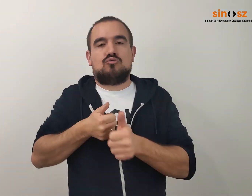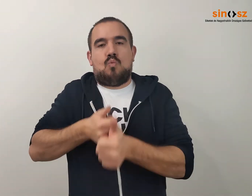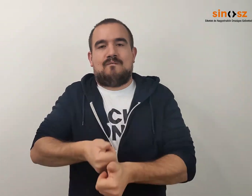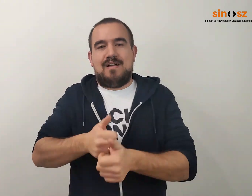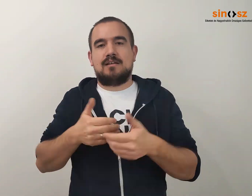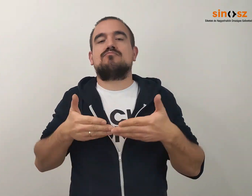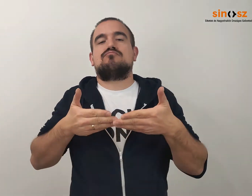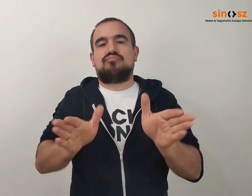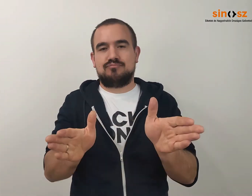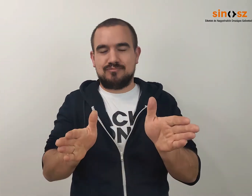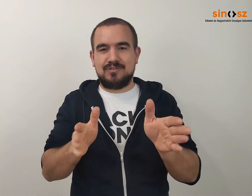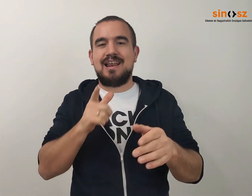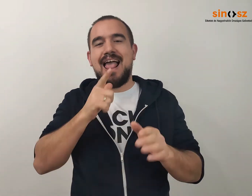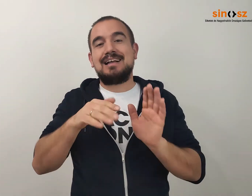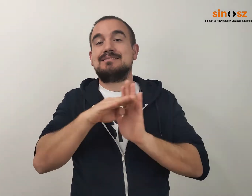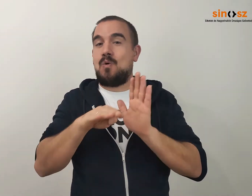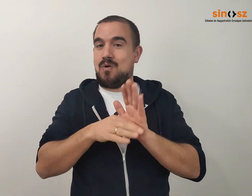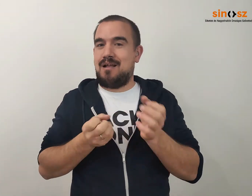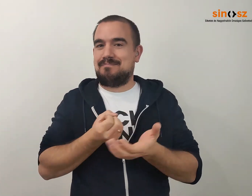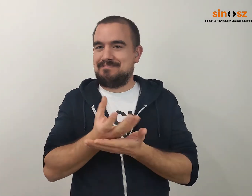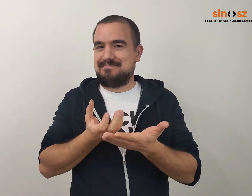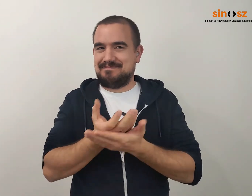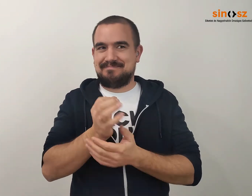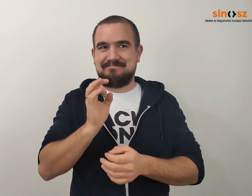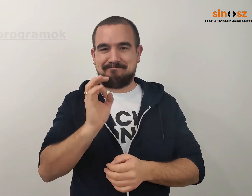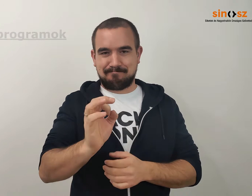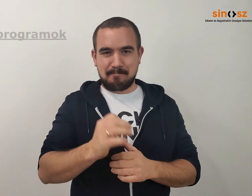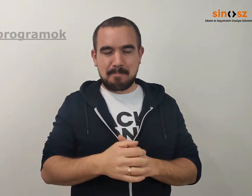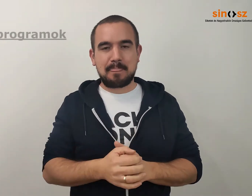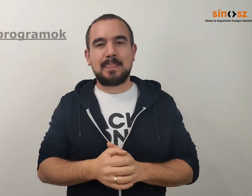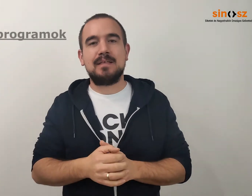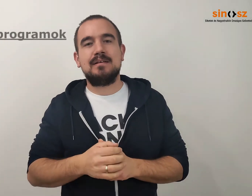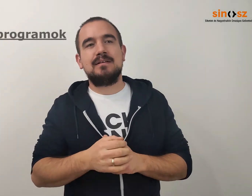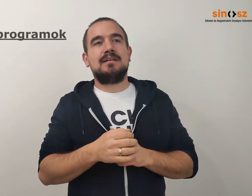akkor azon alapján nyitva tartjuk. Milyen programok lesznek, most felsorolok.